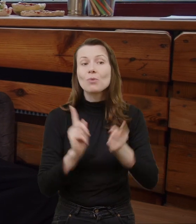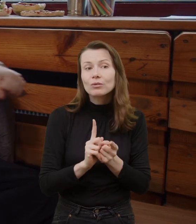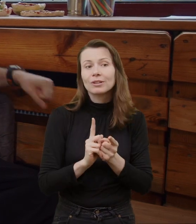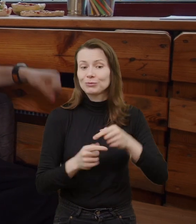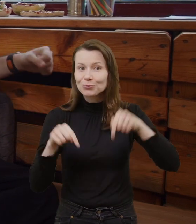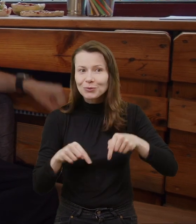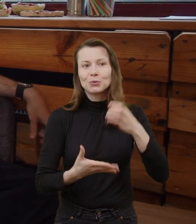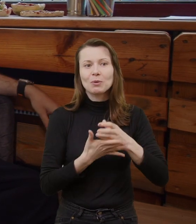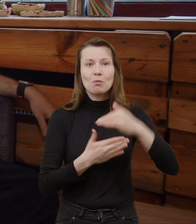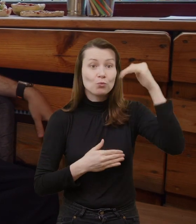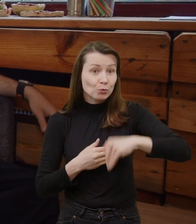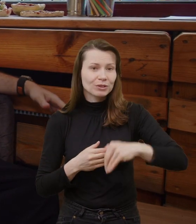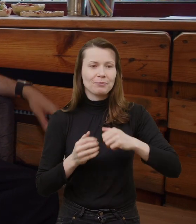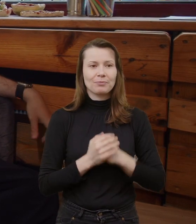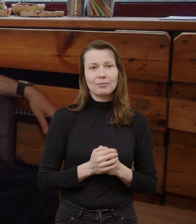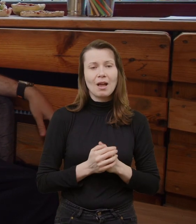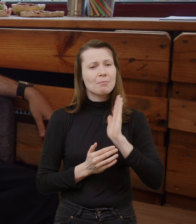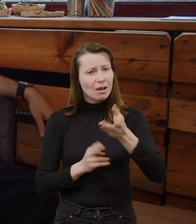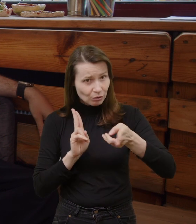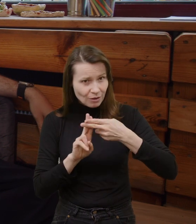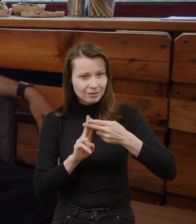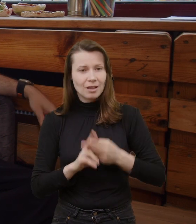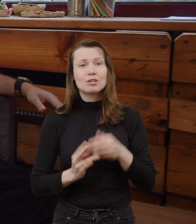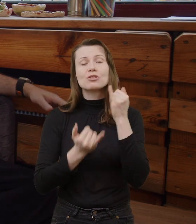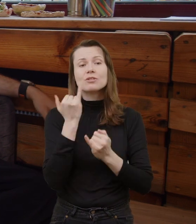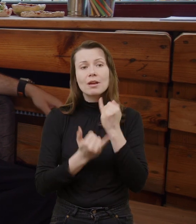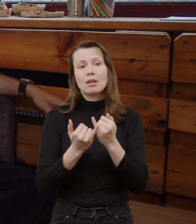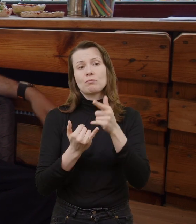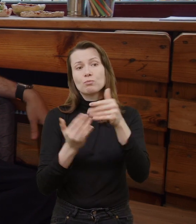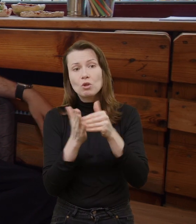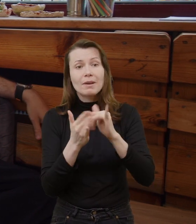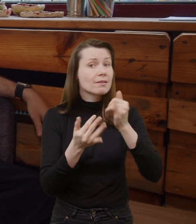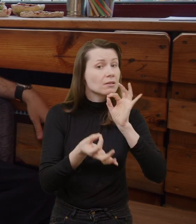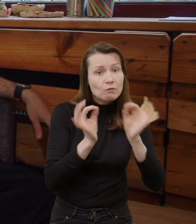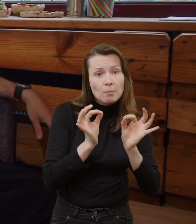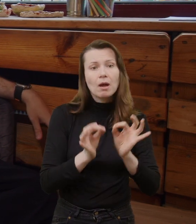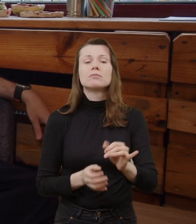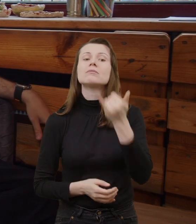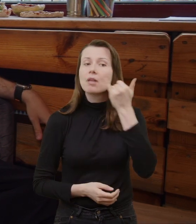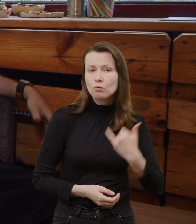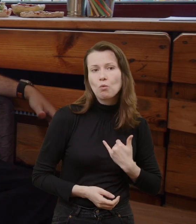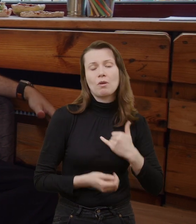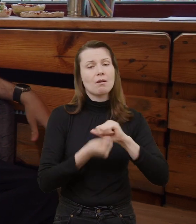Bądźmy w kontakcie. Jeśli potrzebujesz jakichkolwiek informacji, zadzwoń lub napisz.